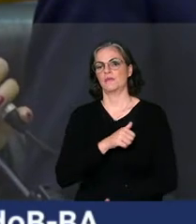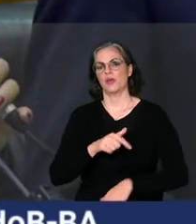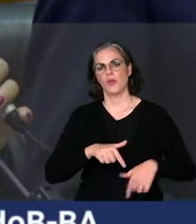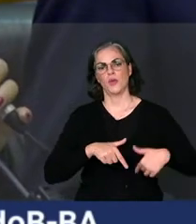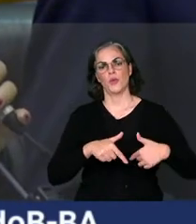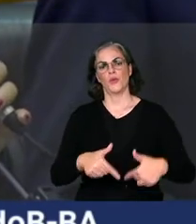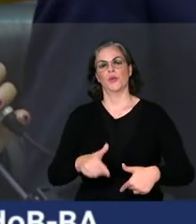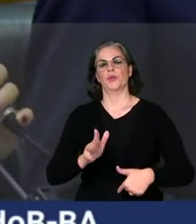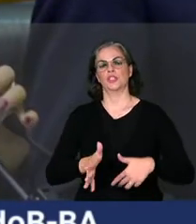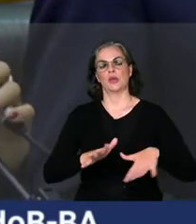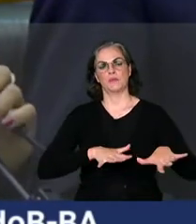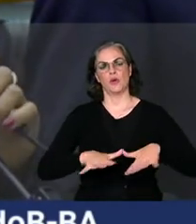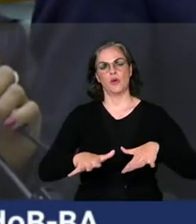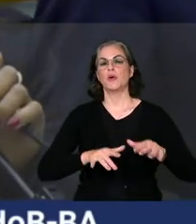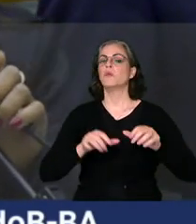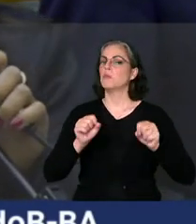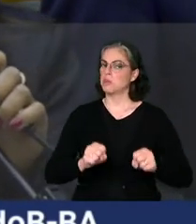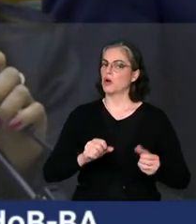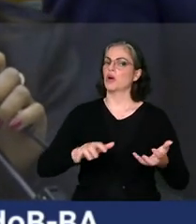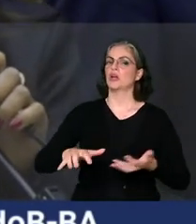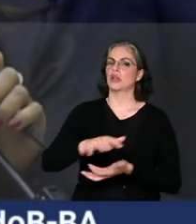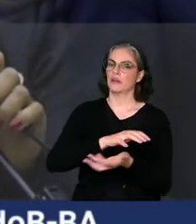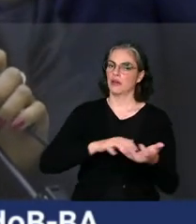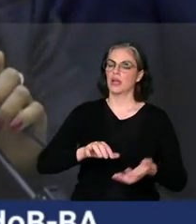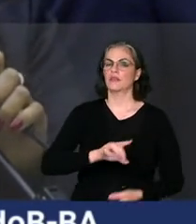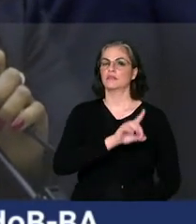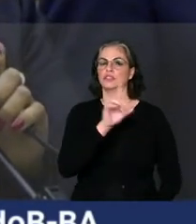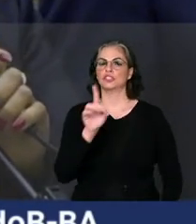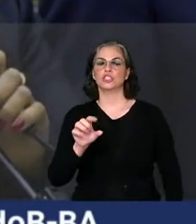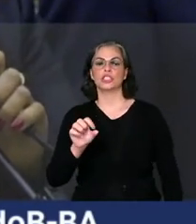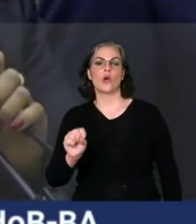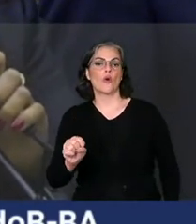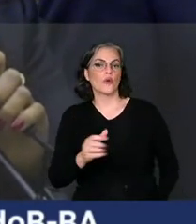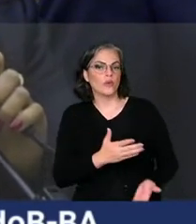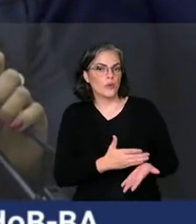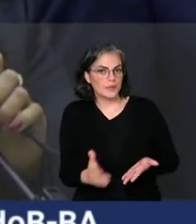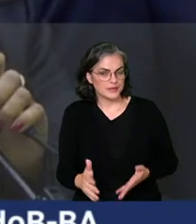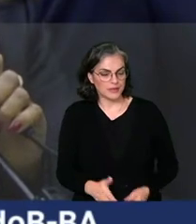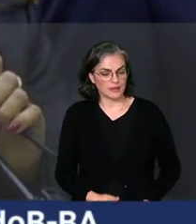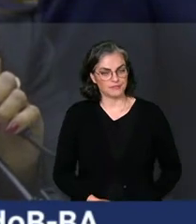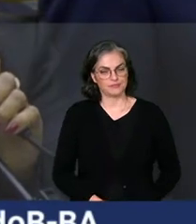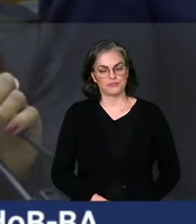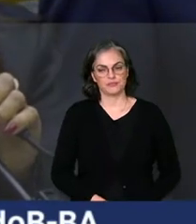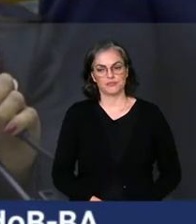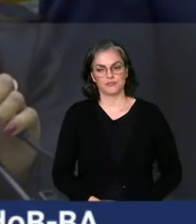ENFERMAGEM ESTÁ MOBILIZADA E PODE PARAR O BRASIL A PARTIR DO DIA 8. PODERÍAMOS TER AUMENTADO O VALOR PARA A SAÚ